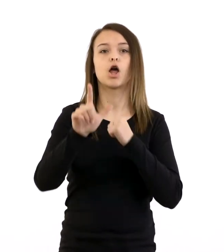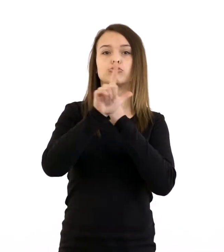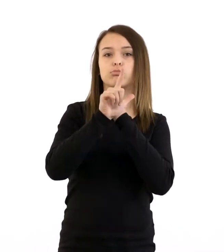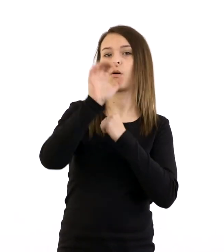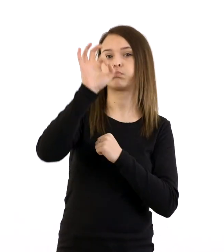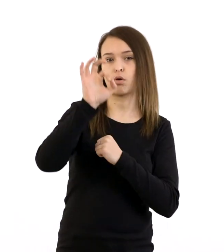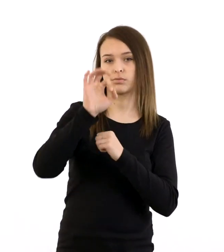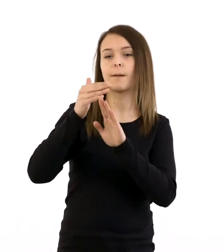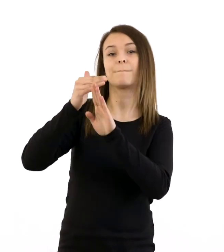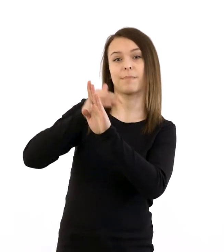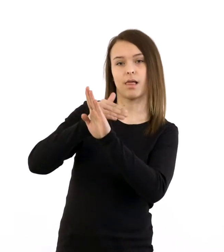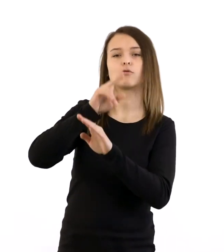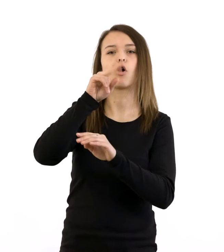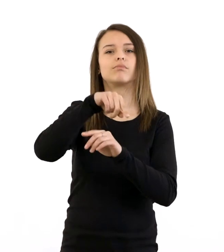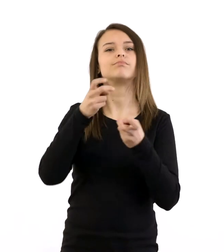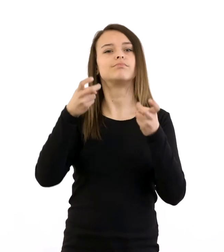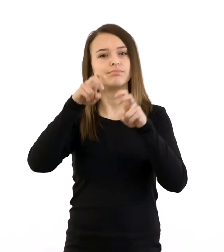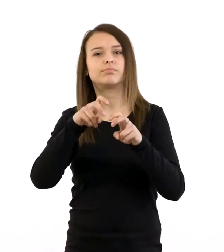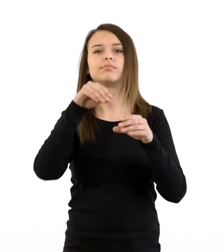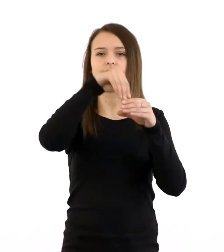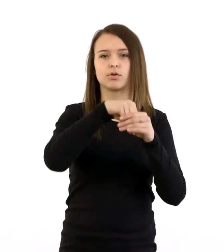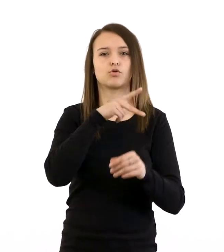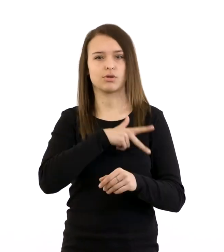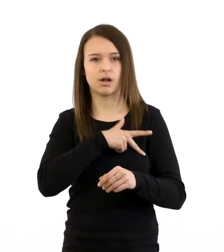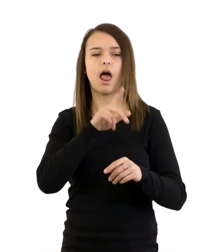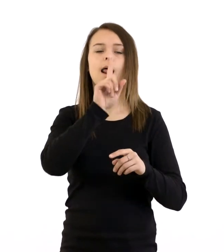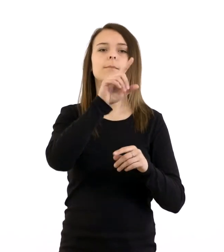70% ogólnej liczby założycieli w przypadku,